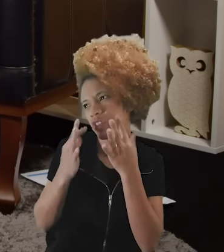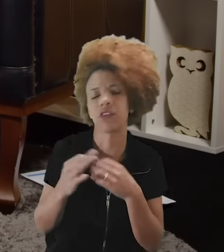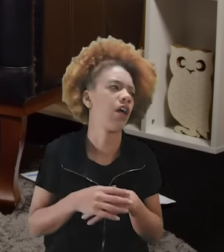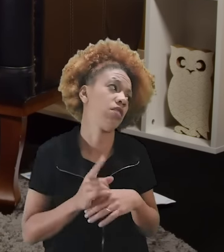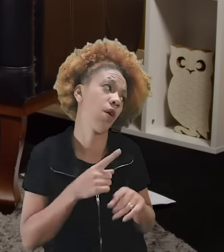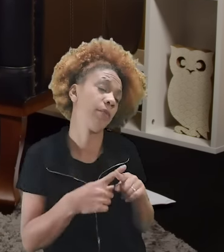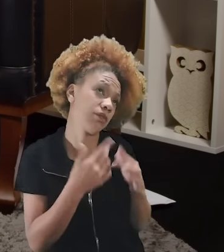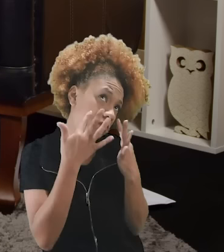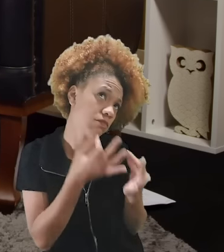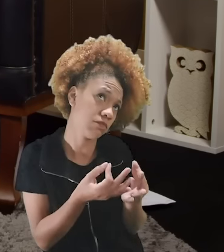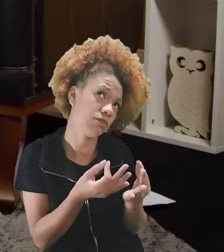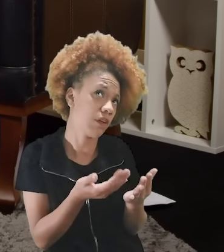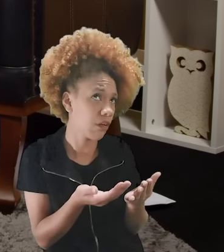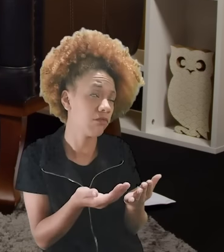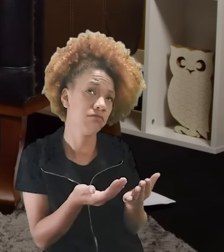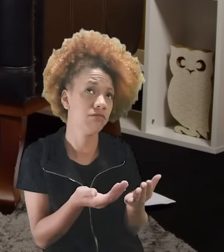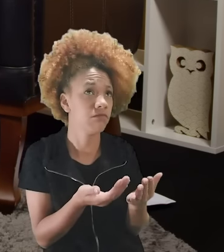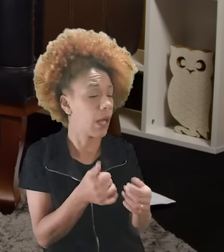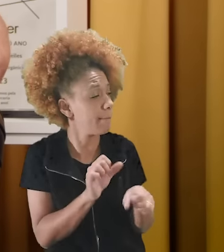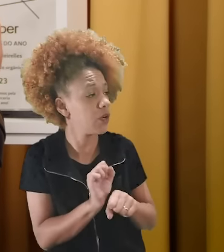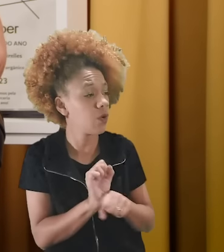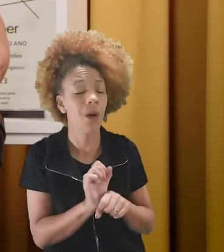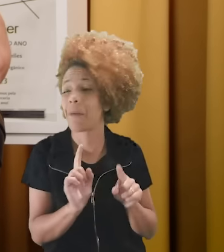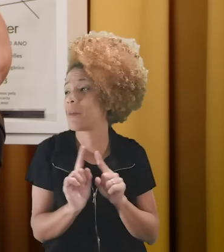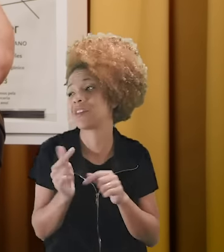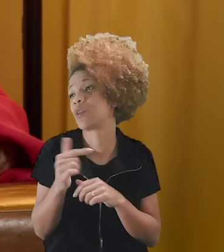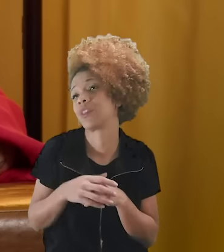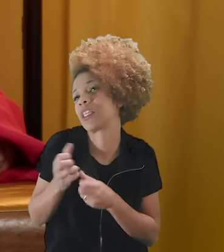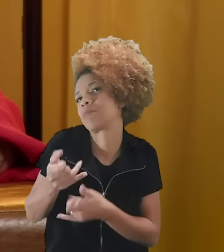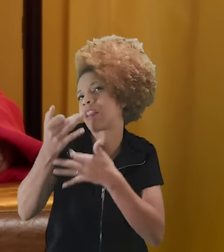há atenção porque você deu atenção e o cara e o cara parou mas é que eles não têm argumento é